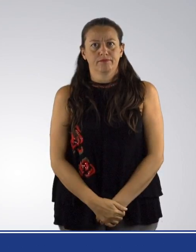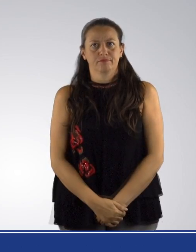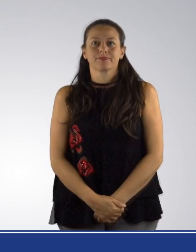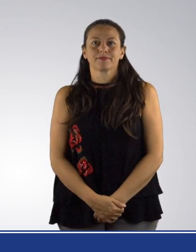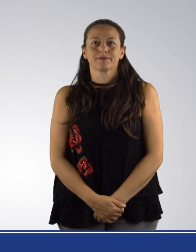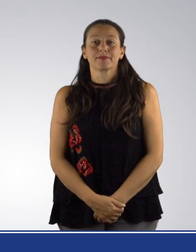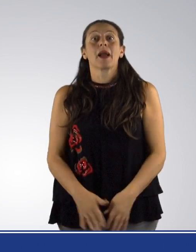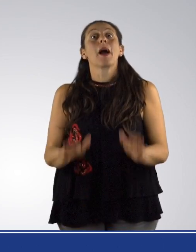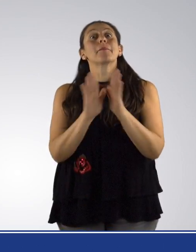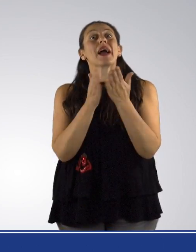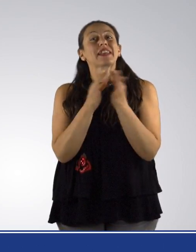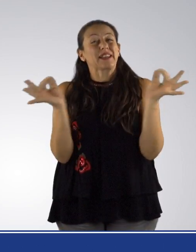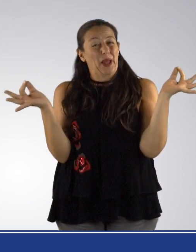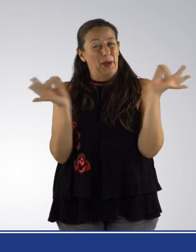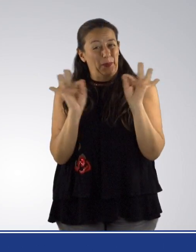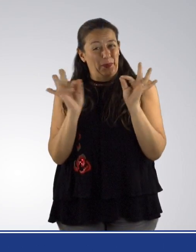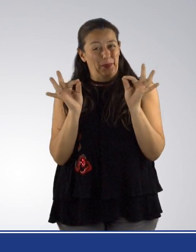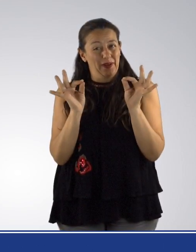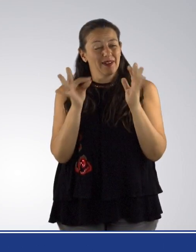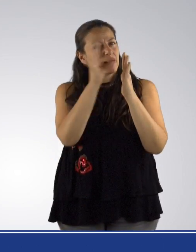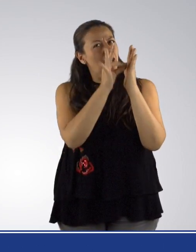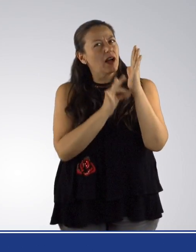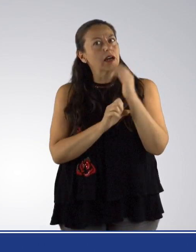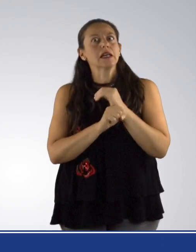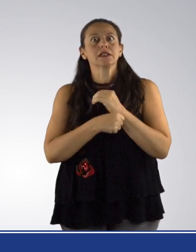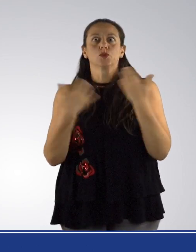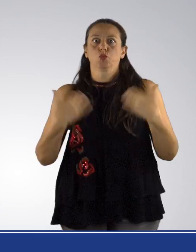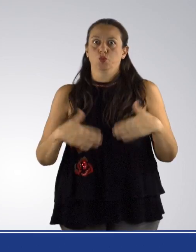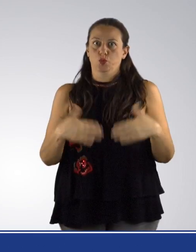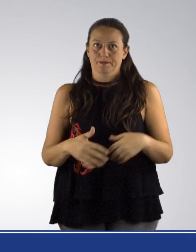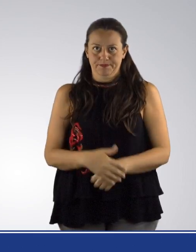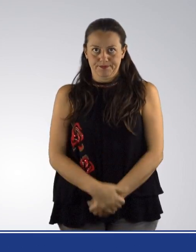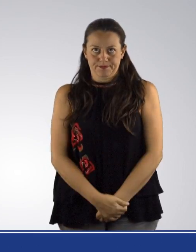Norme più aspre per i neopatentati